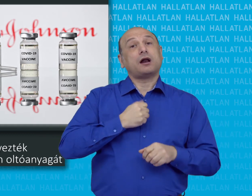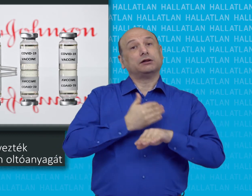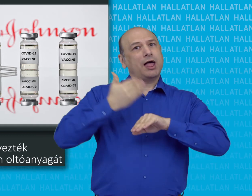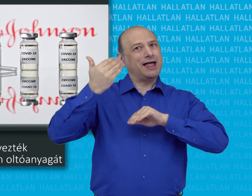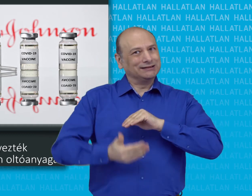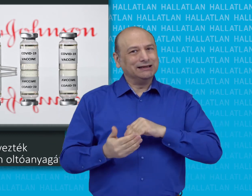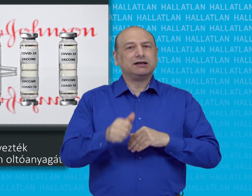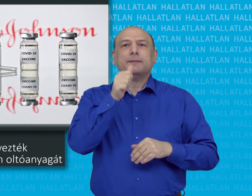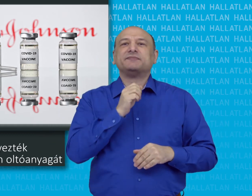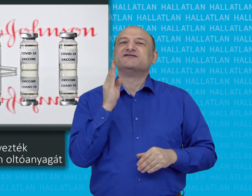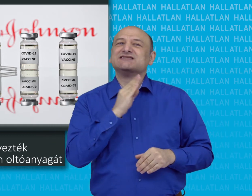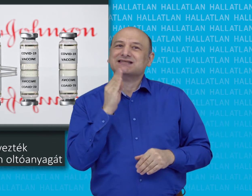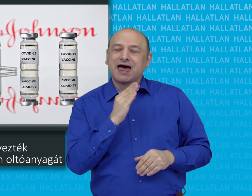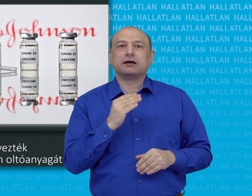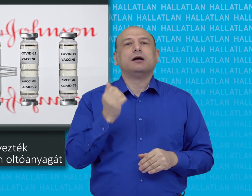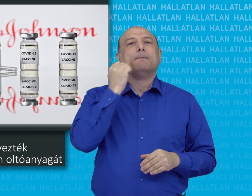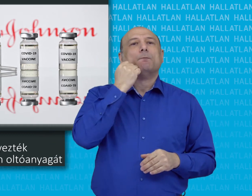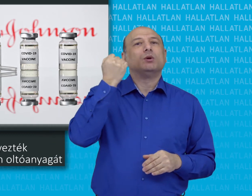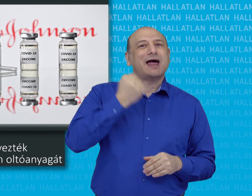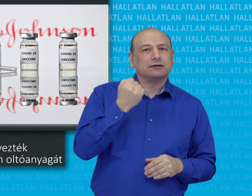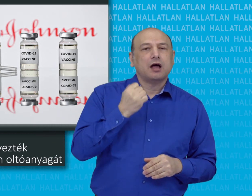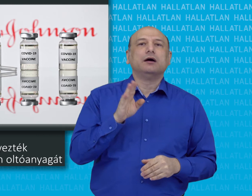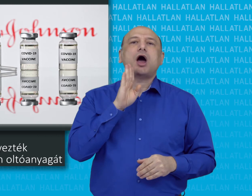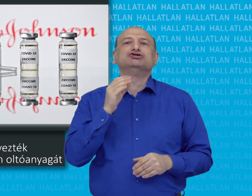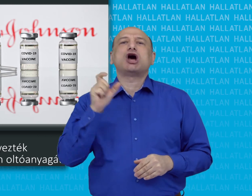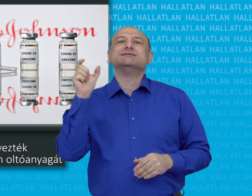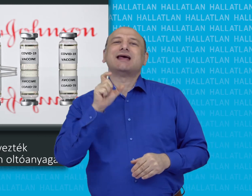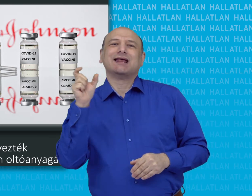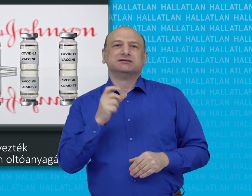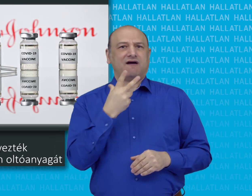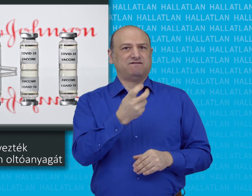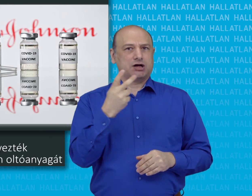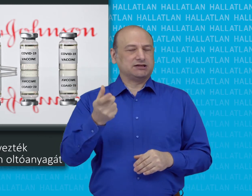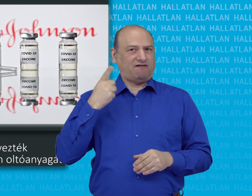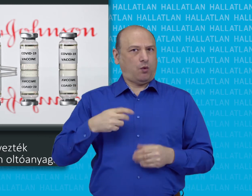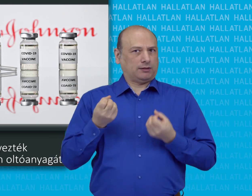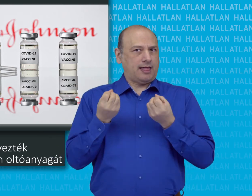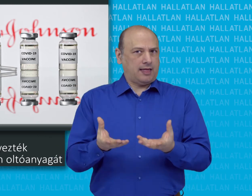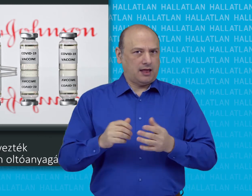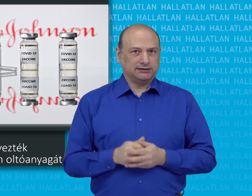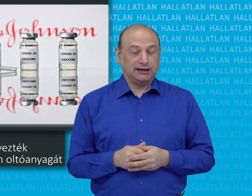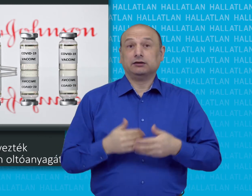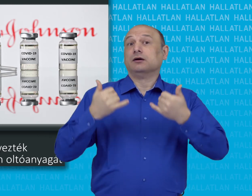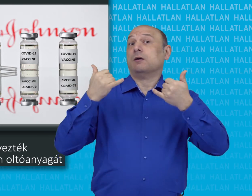Az észak-amerikai országban korábban a Pfzier/BioNTech, a Moderna és az AstraZeneca/Oxford vakcinákat engedélyezték.